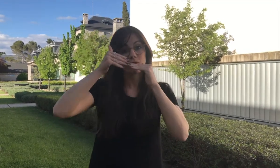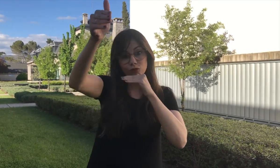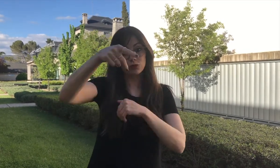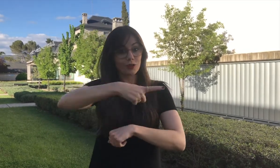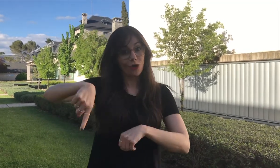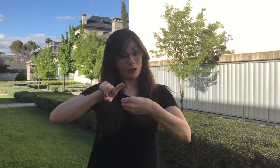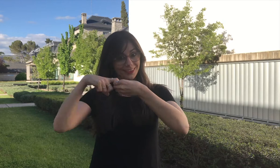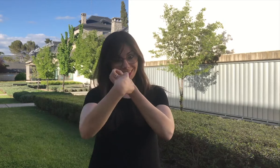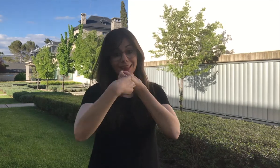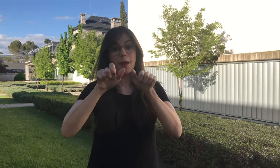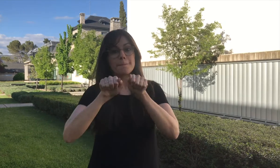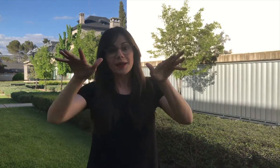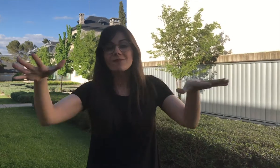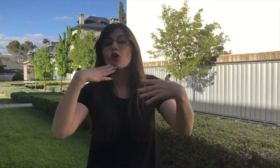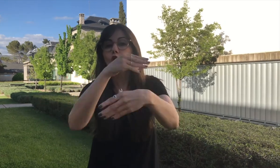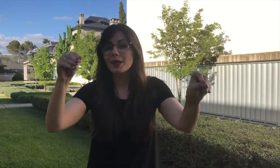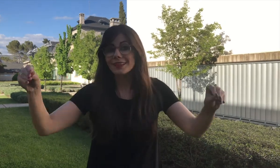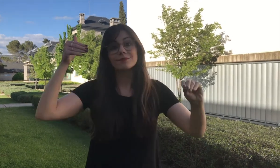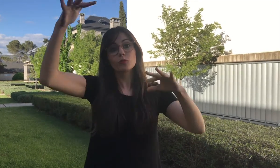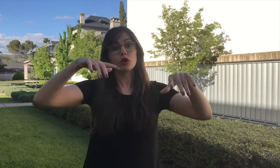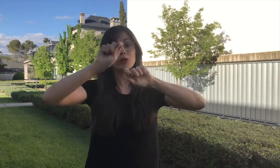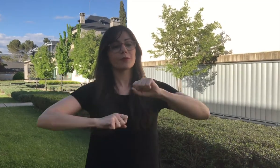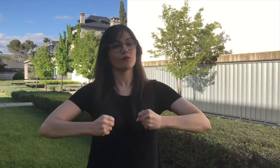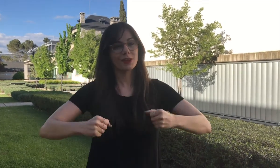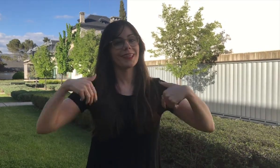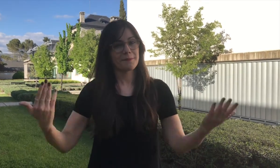Ojalá este sentimiento se extienda a más jóvenes sordxs y así el mov. asociativo sea más fuerte.